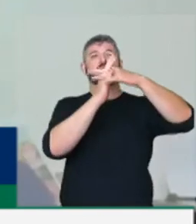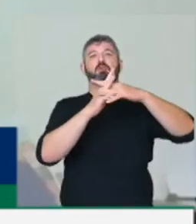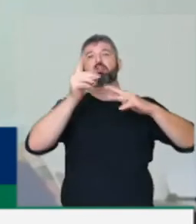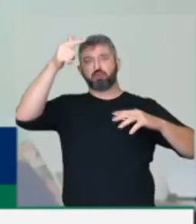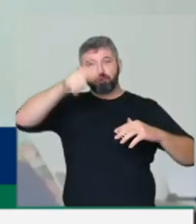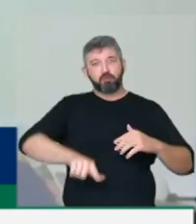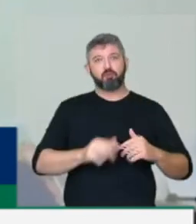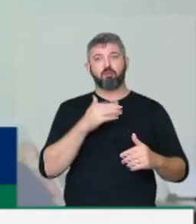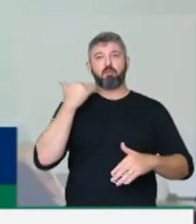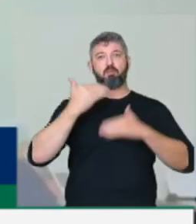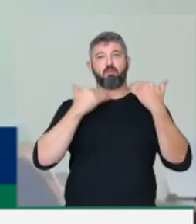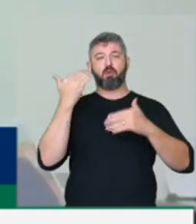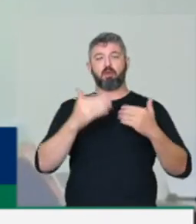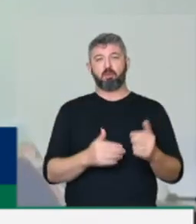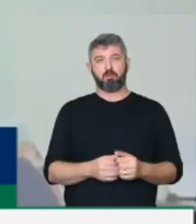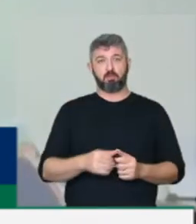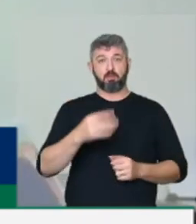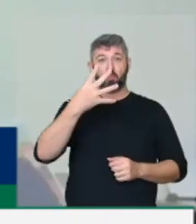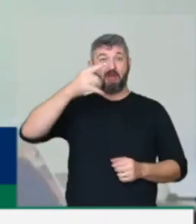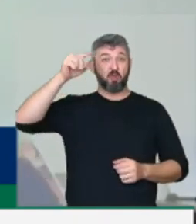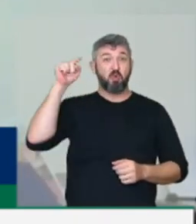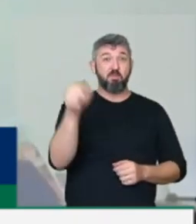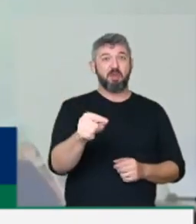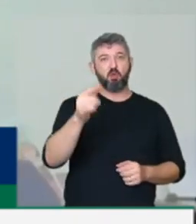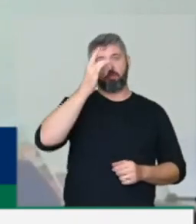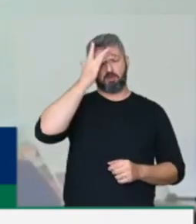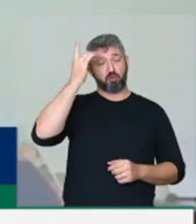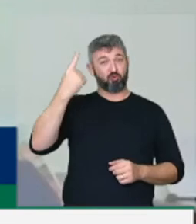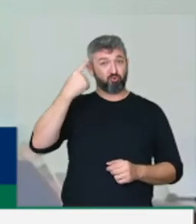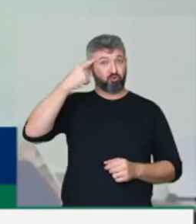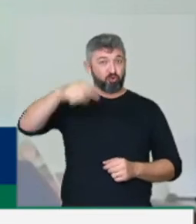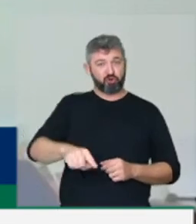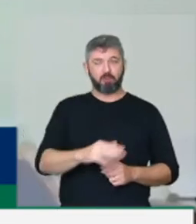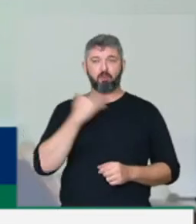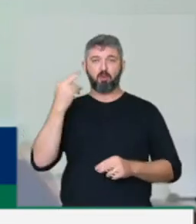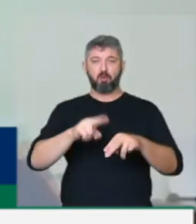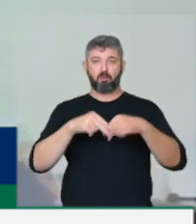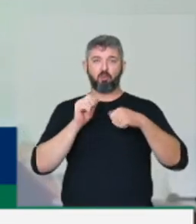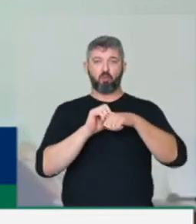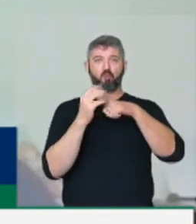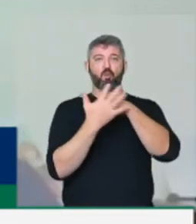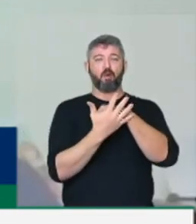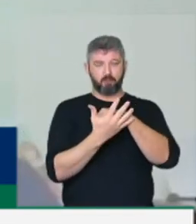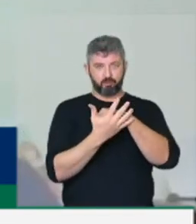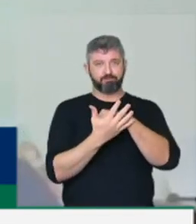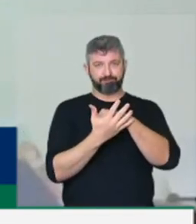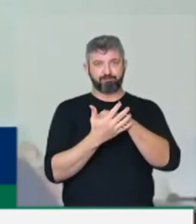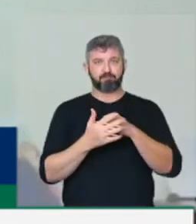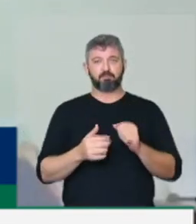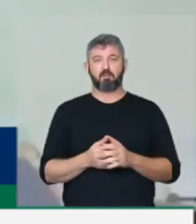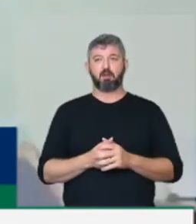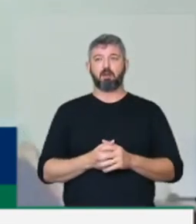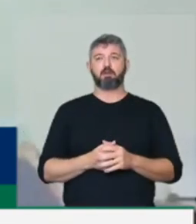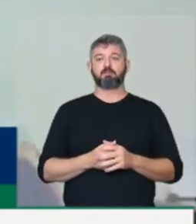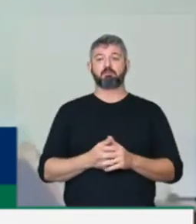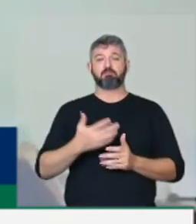NOVO RECORDE DE MORTES. MAIS DE 4 MIL MORTES... DE COVID-19, EM APENAS 24 HORAS. MINHA SOLIDARIEDADE AOS